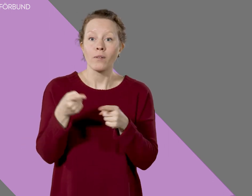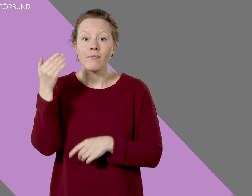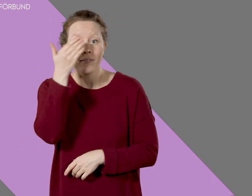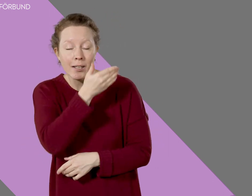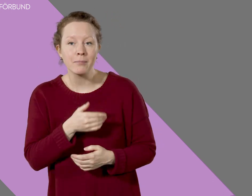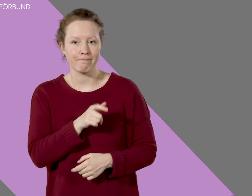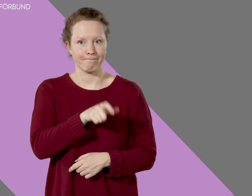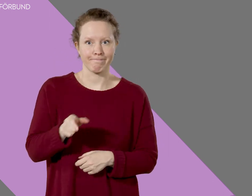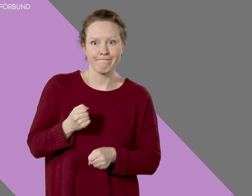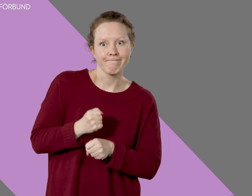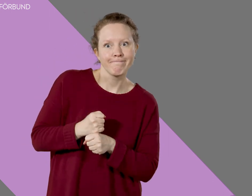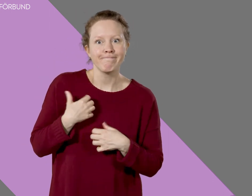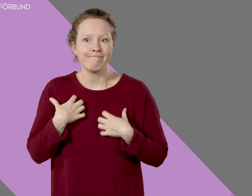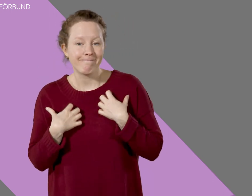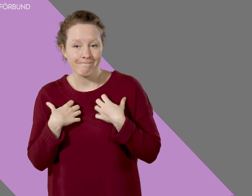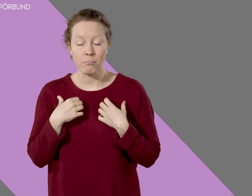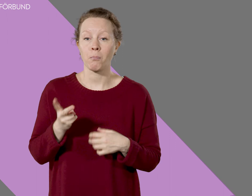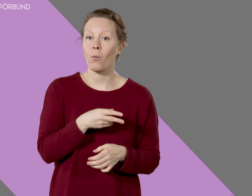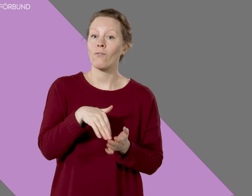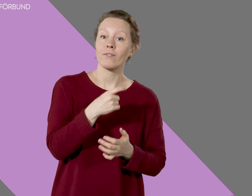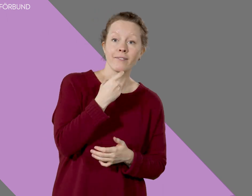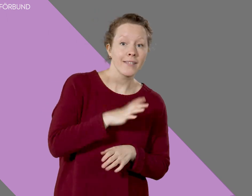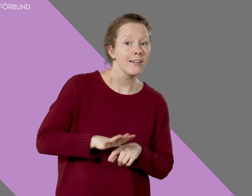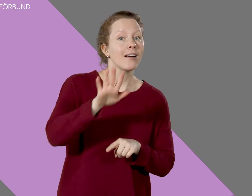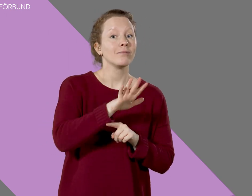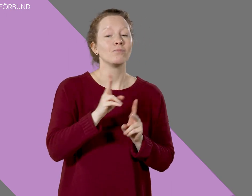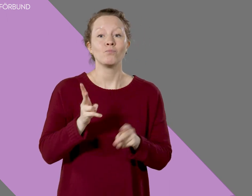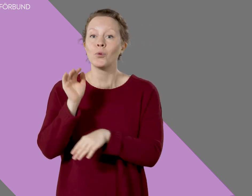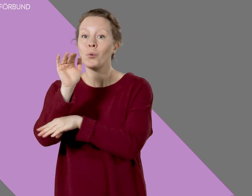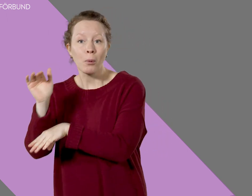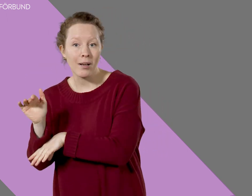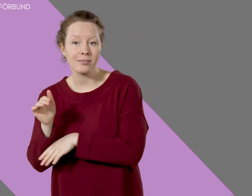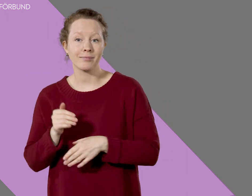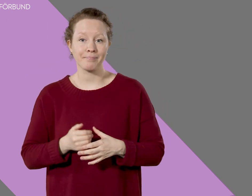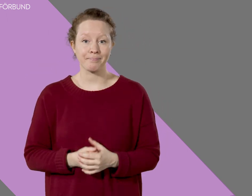teckenspråkiga kortfilmer skapats av filmentusiaster.